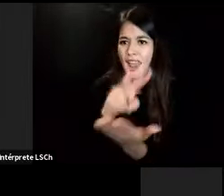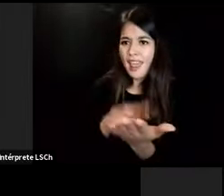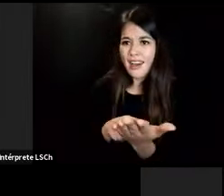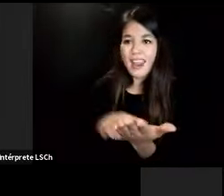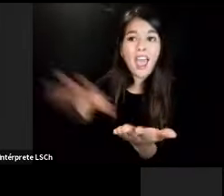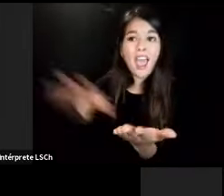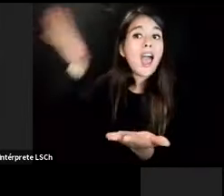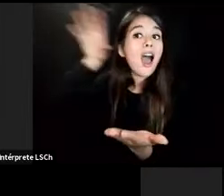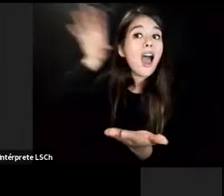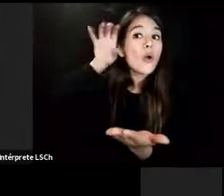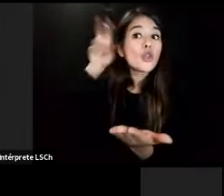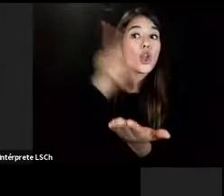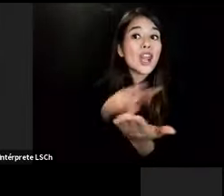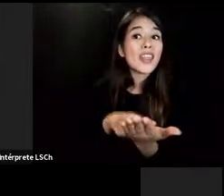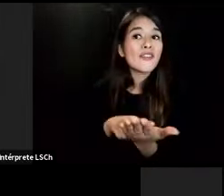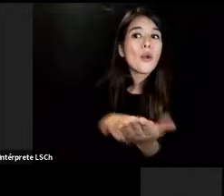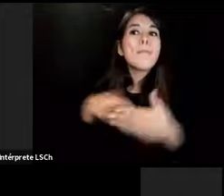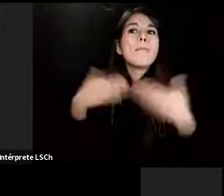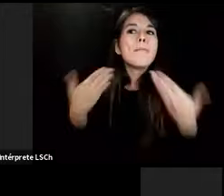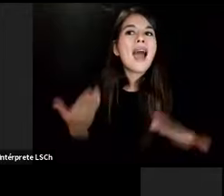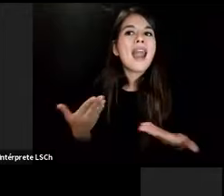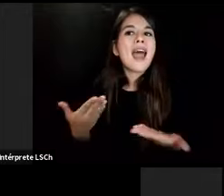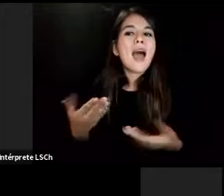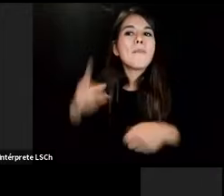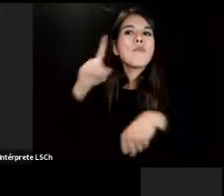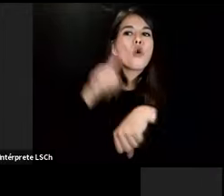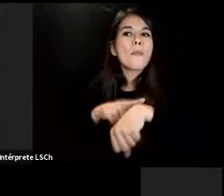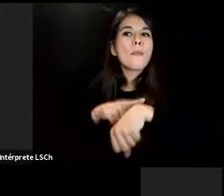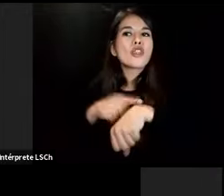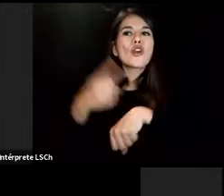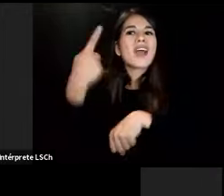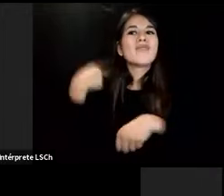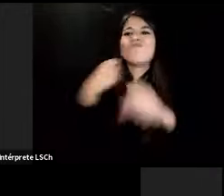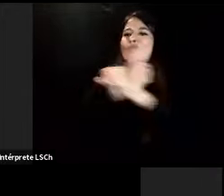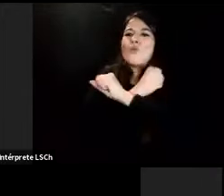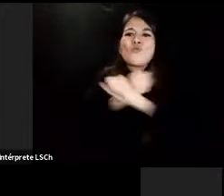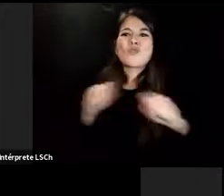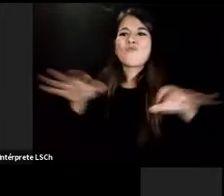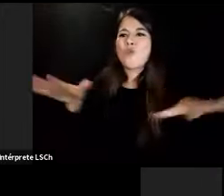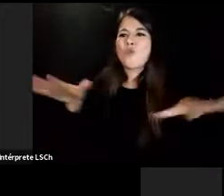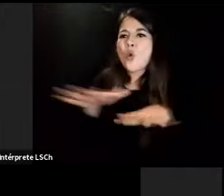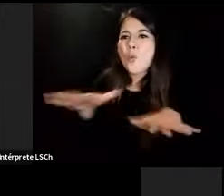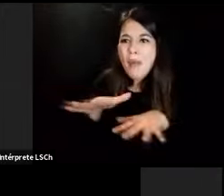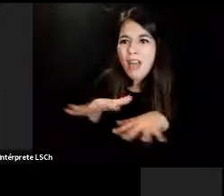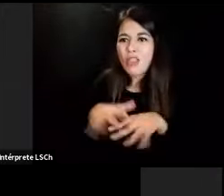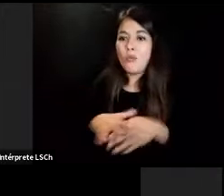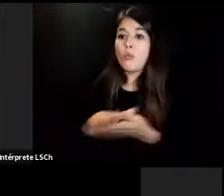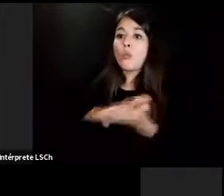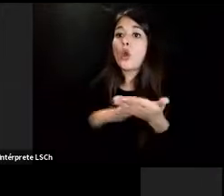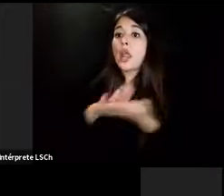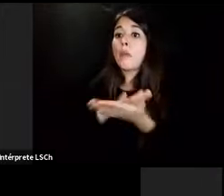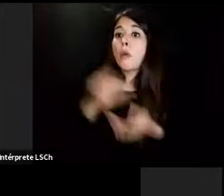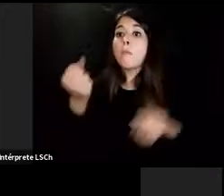momentos en que anteriormente no habrían podido leer. O sea por ejemplo mientras manejas el auto, mientras estás